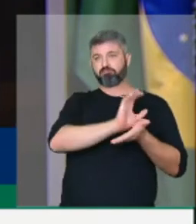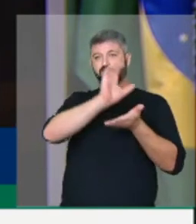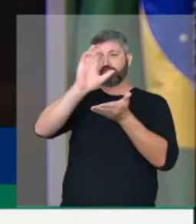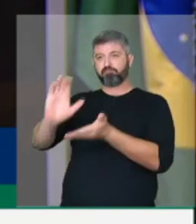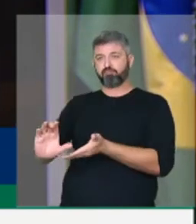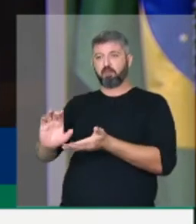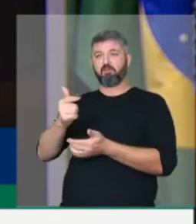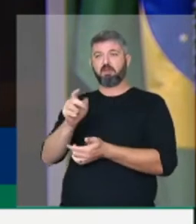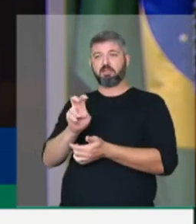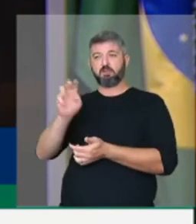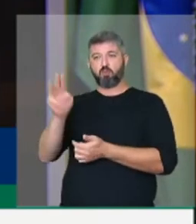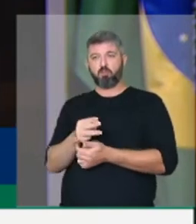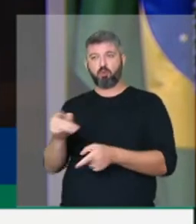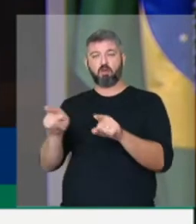GOVERNO BOLSONARO DEU 25 MILHÕES PARA QUE ESSE